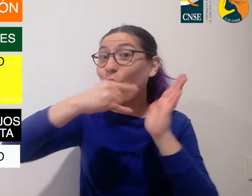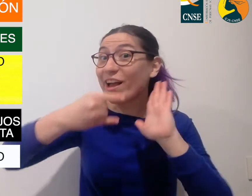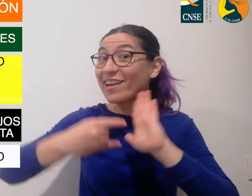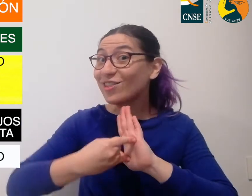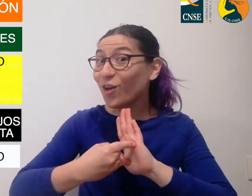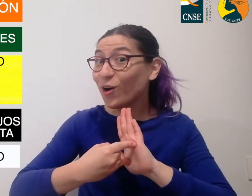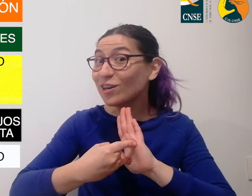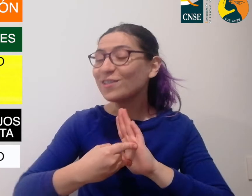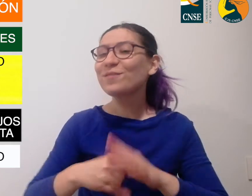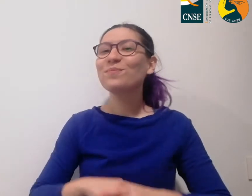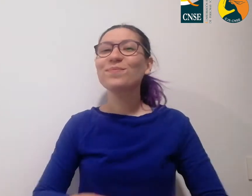y por último hacer un proyecto.